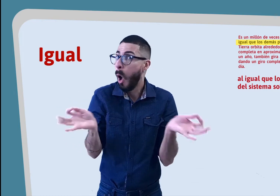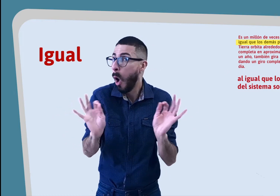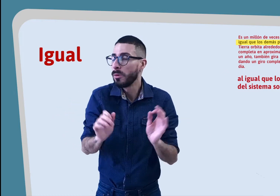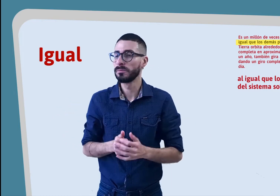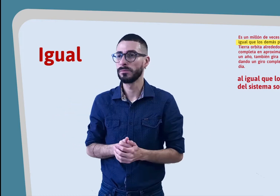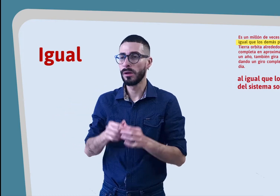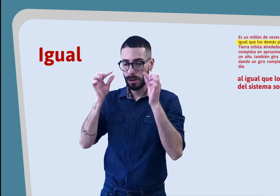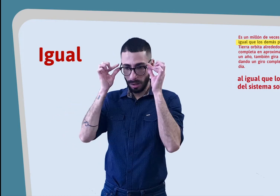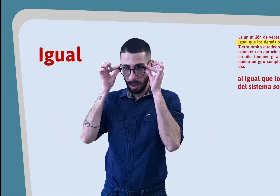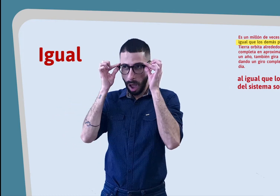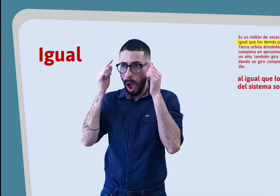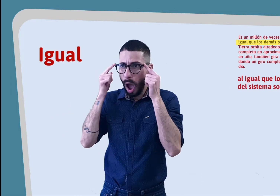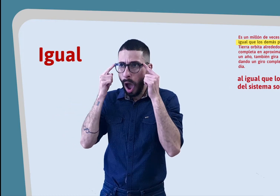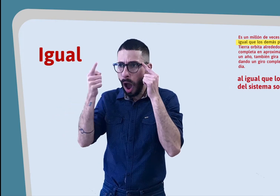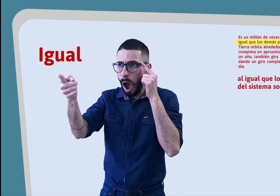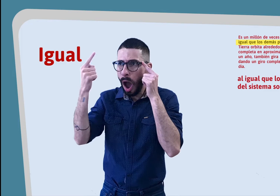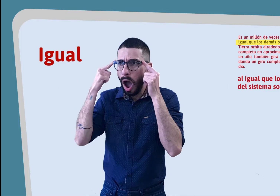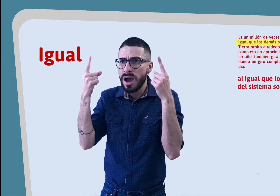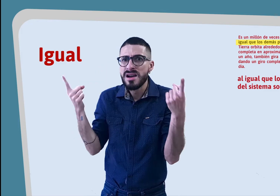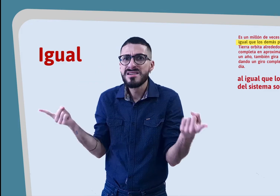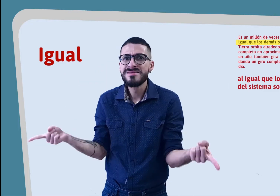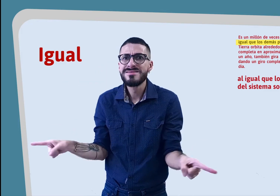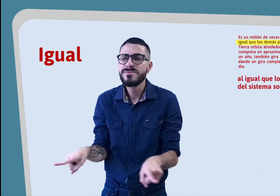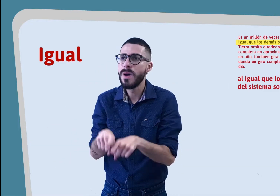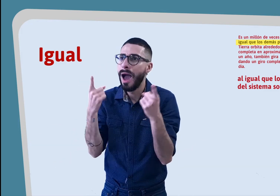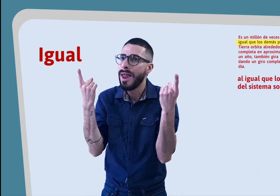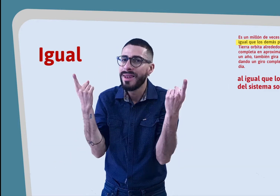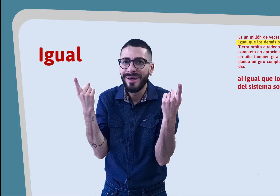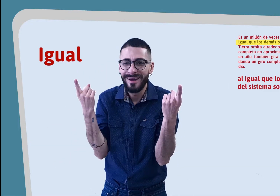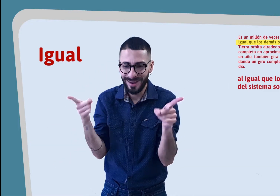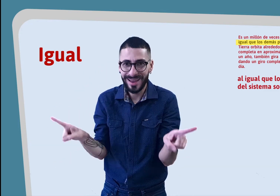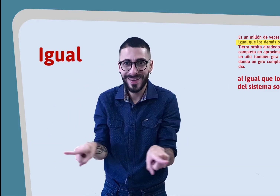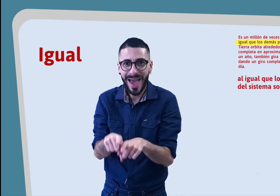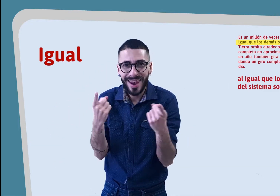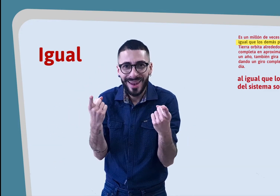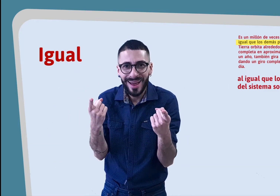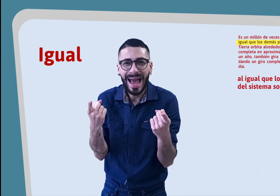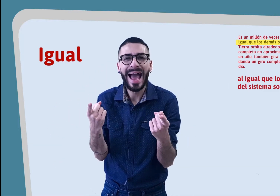Otro ejemplo. Si se puede decir que él tiene unas gafas iguales a las mías.